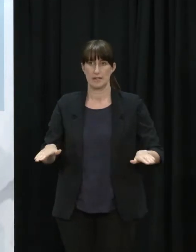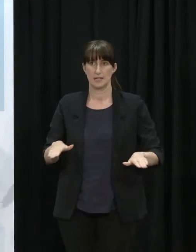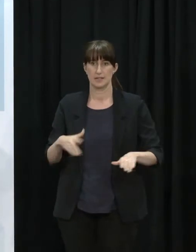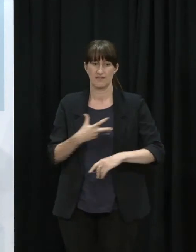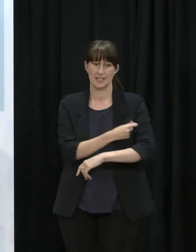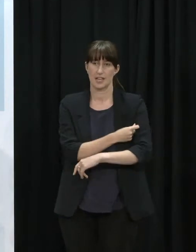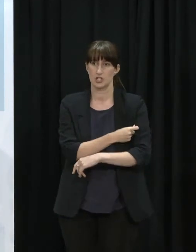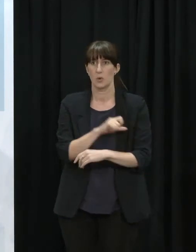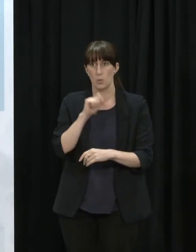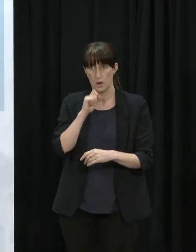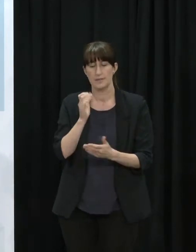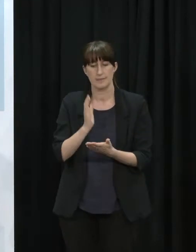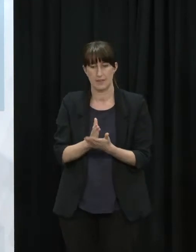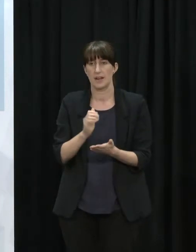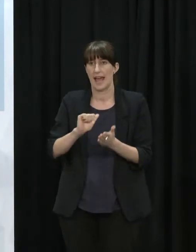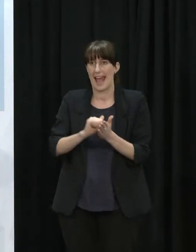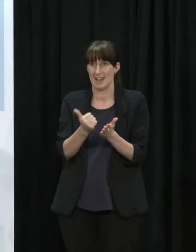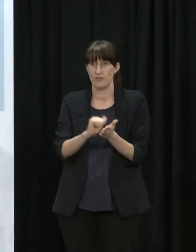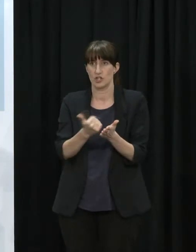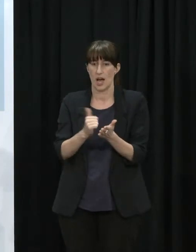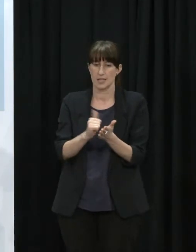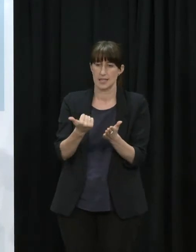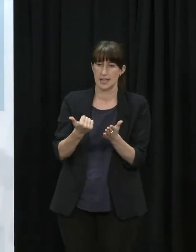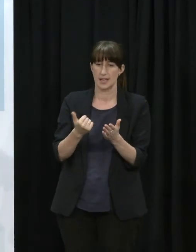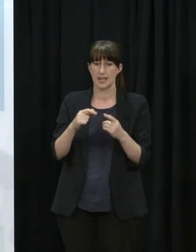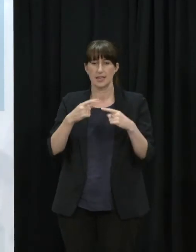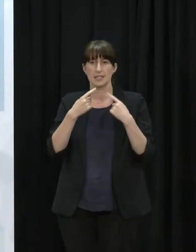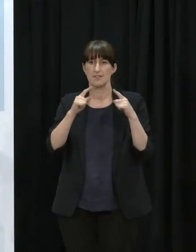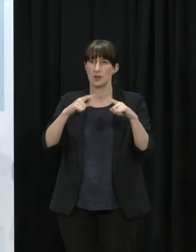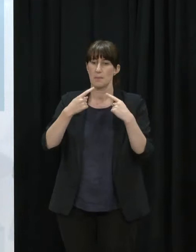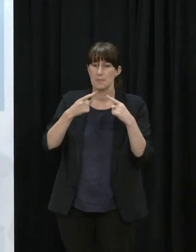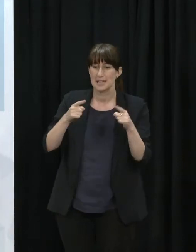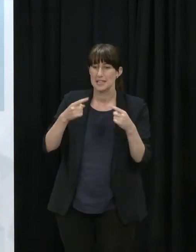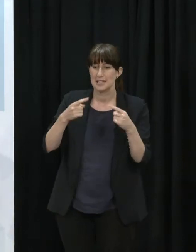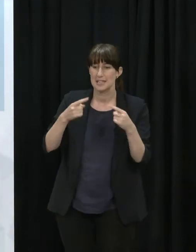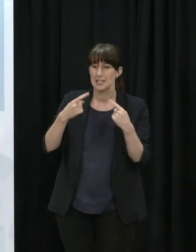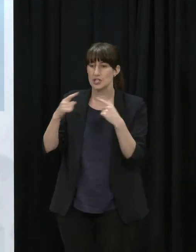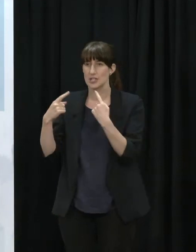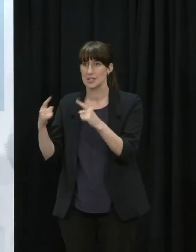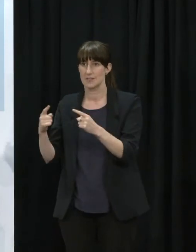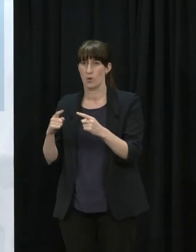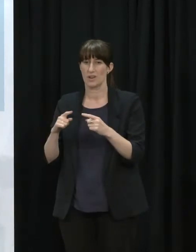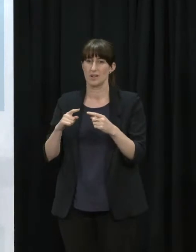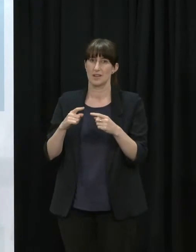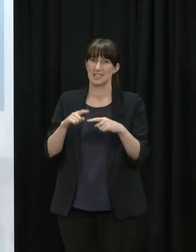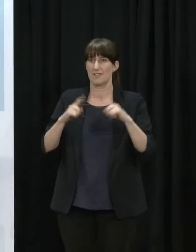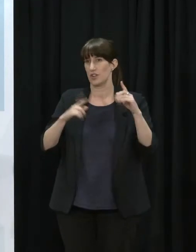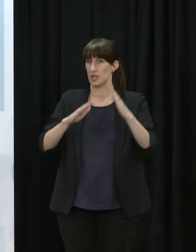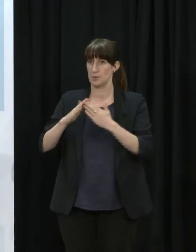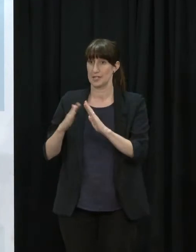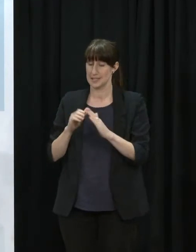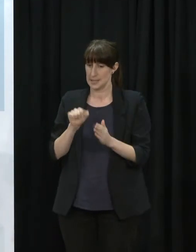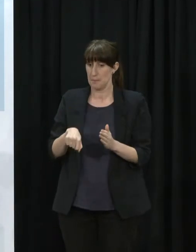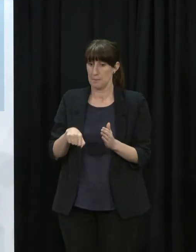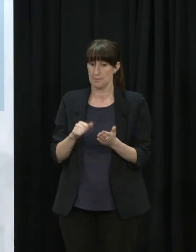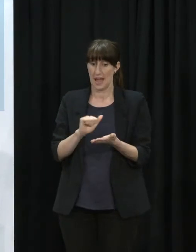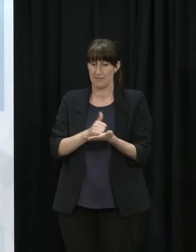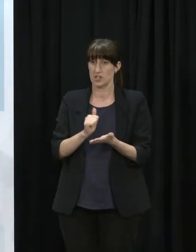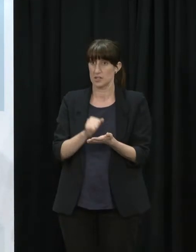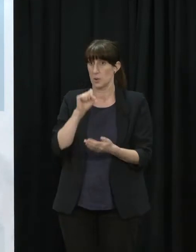whakahuahia ake nei, nga kaupapa whakatairanga motuhake me era atu mea? Ka waiho hei kaupapa